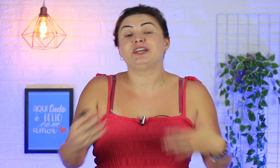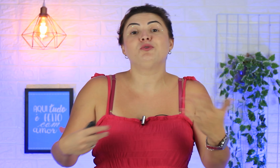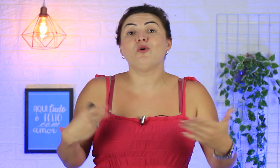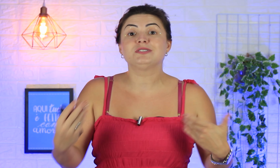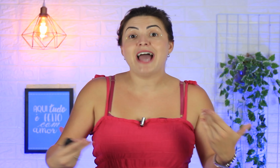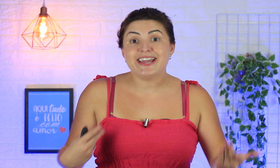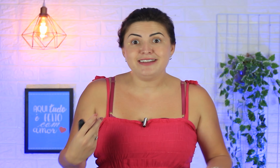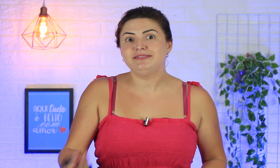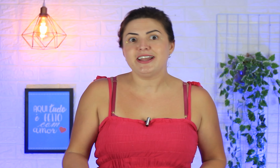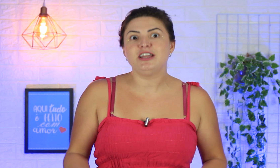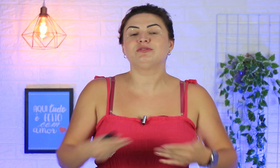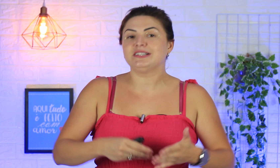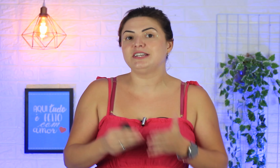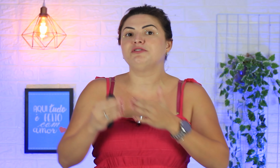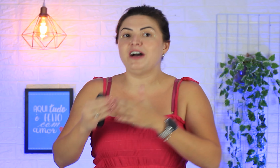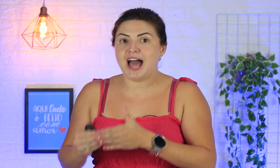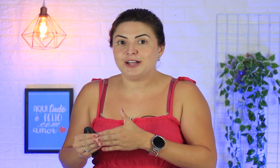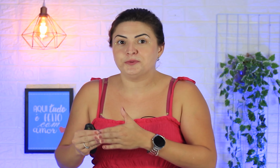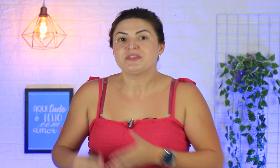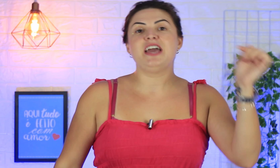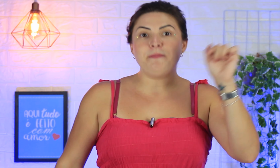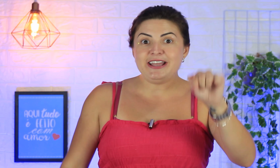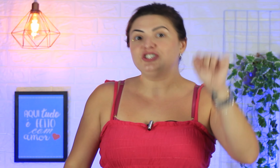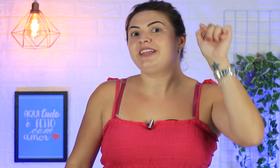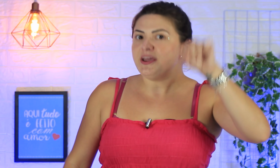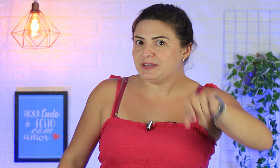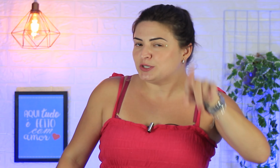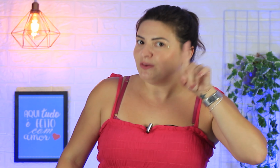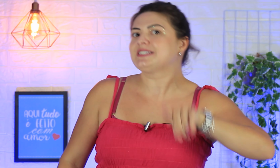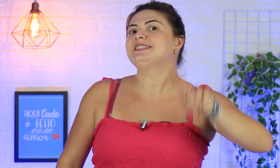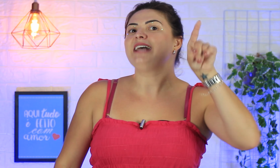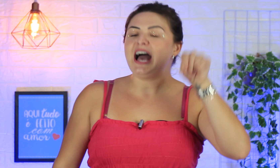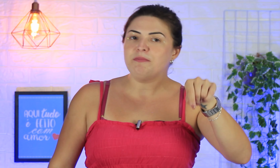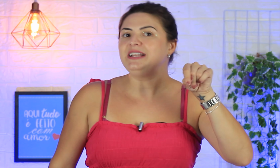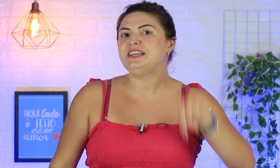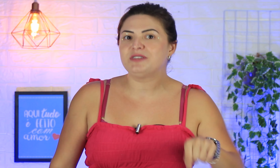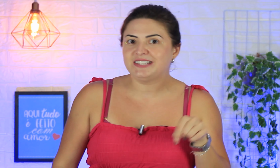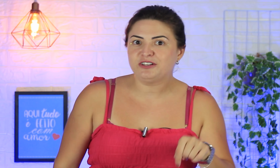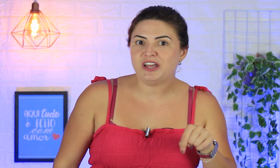porque não consegue entender o que tá sendo falado e de repente tem pessoas que sabem Libras dentro